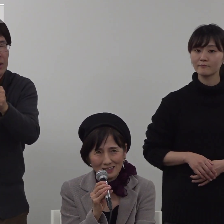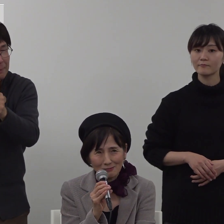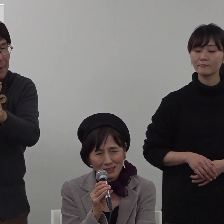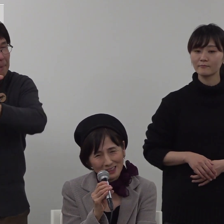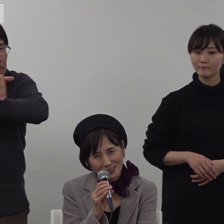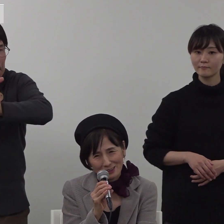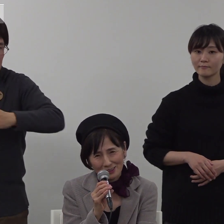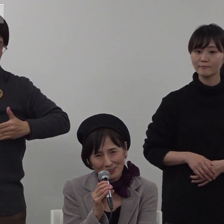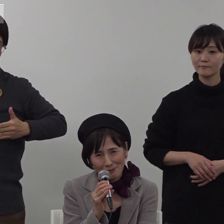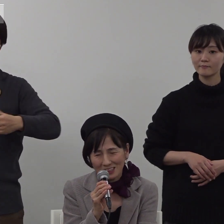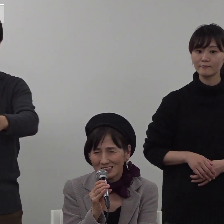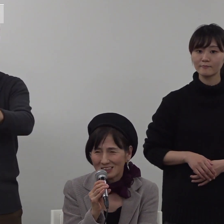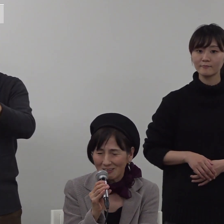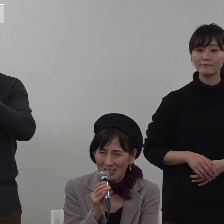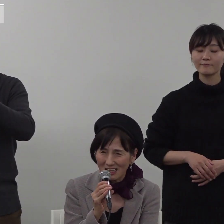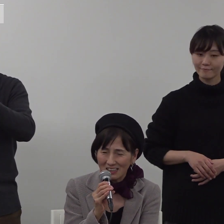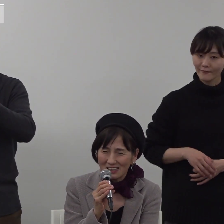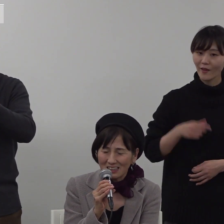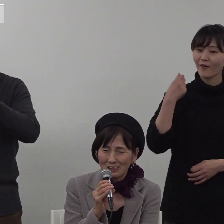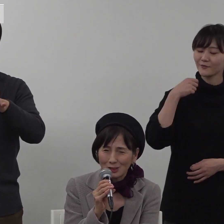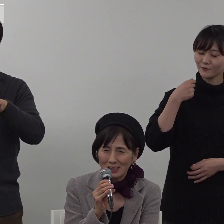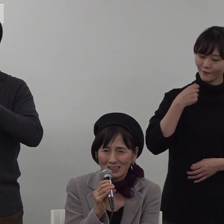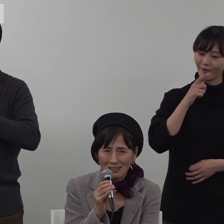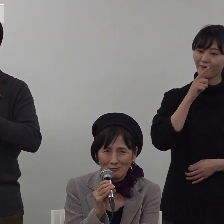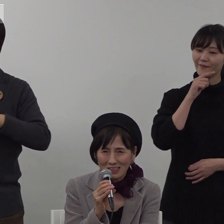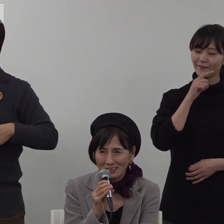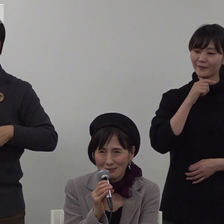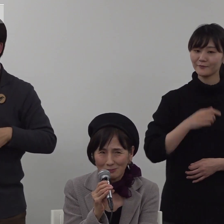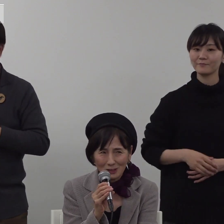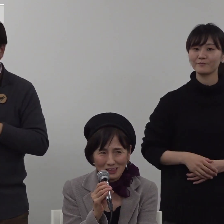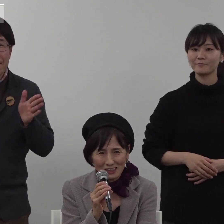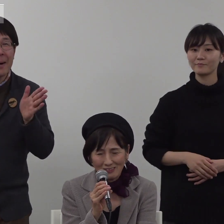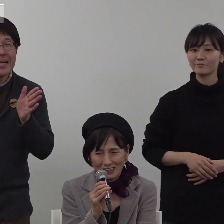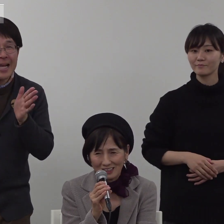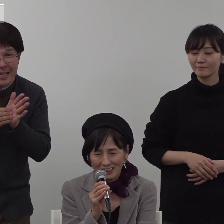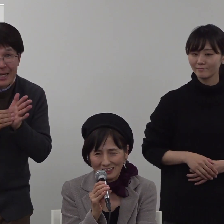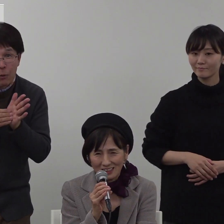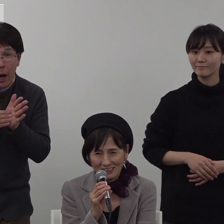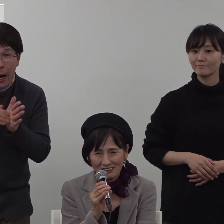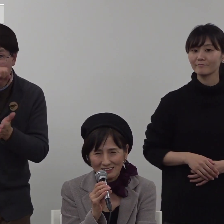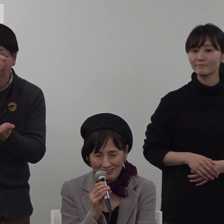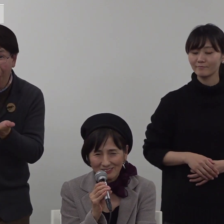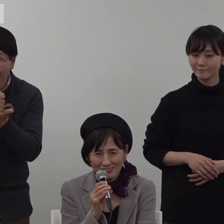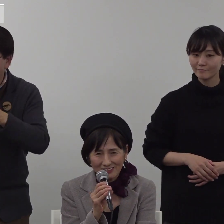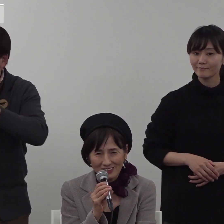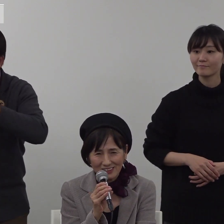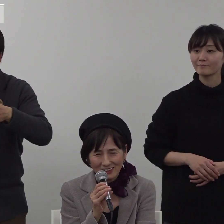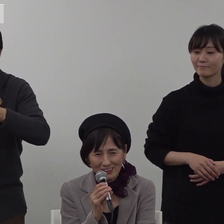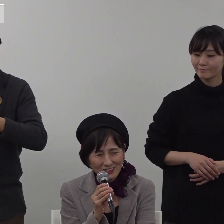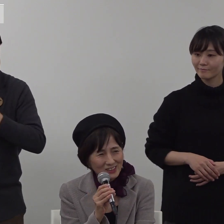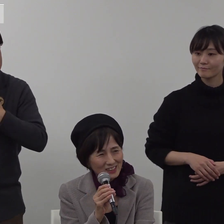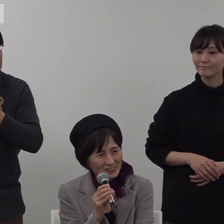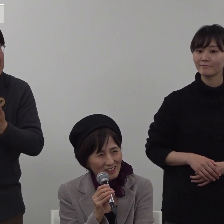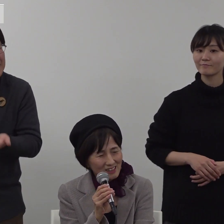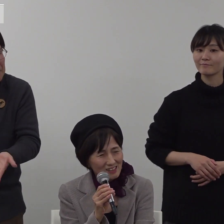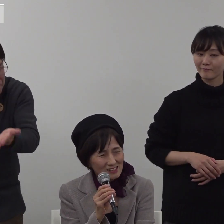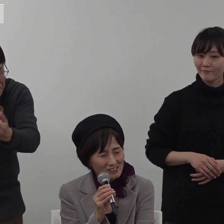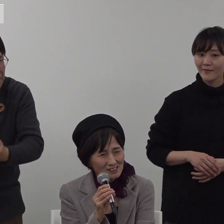夏ぐらいまでにはあのできたら皆さんも行ってみてください ということです